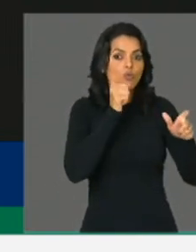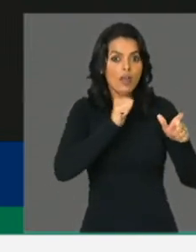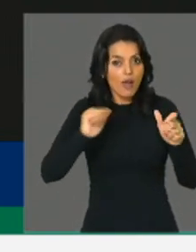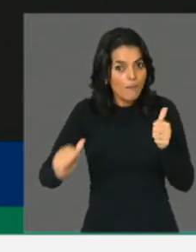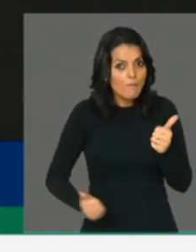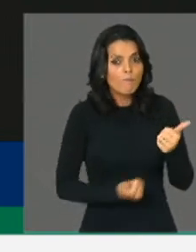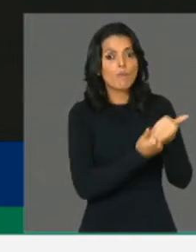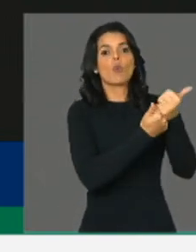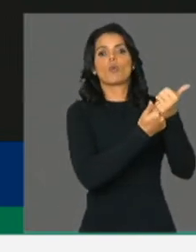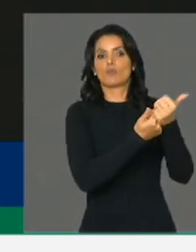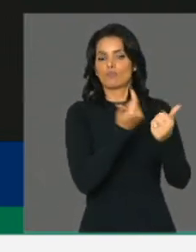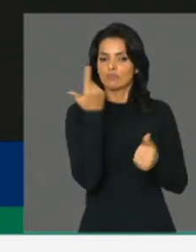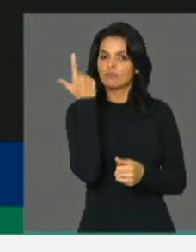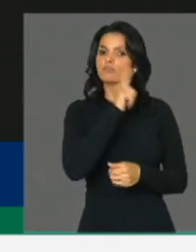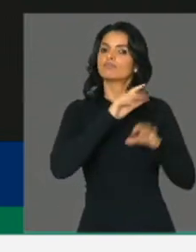SERÁ DIA 10 AGORA. E PEDIMOS TAMBÉM A VOTAÇÃO DO PROJETO